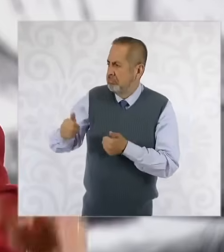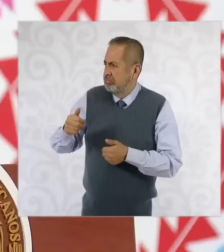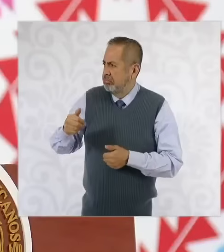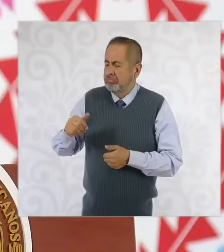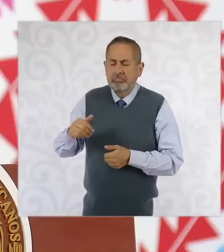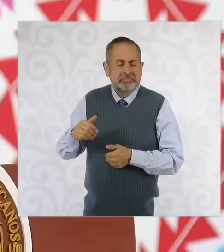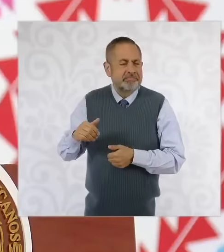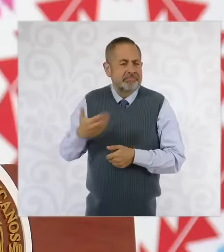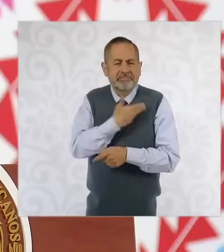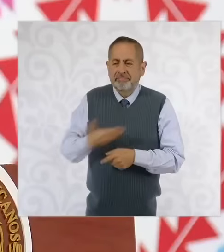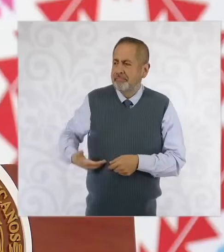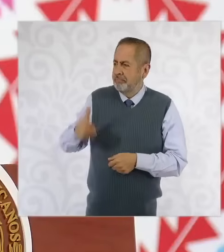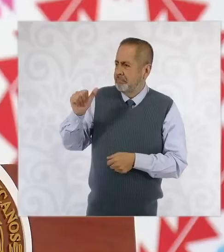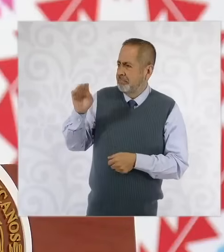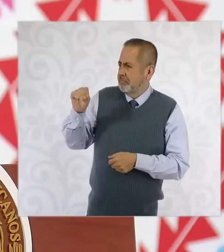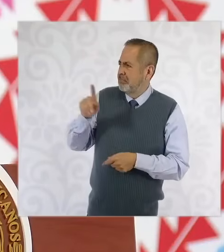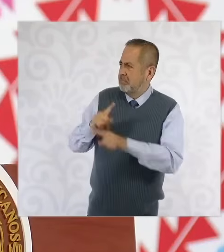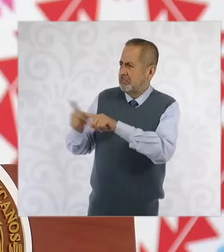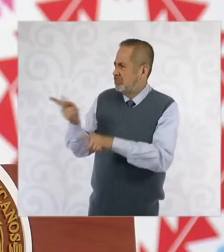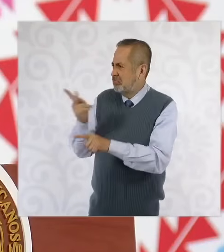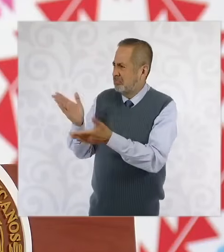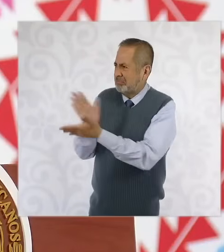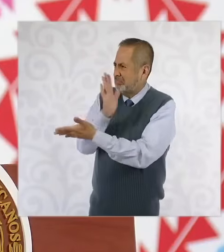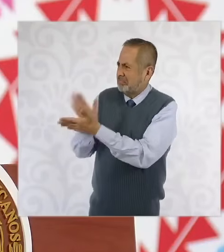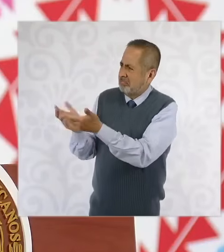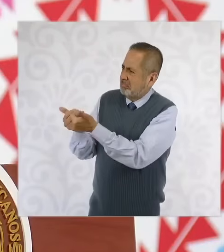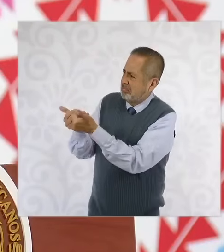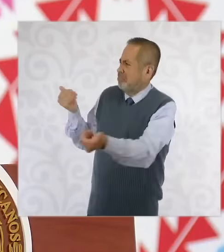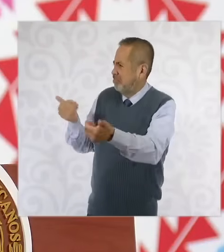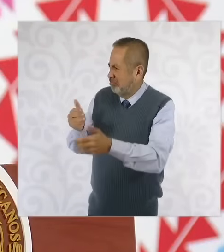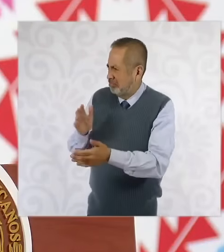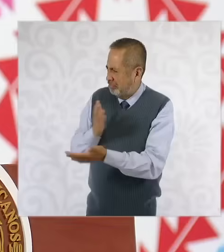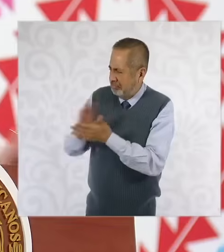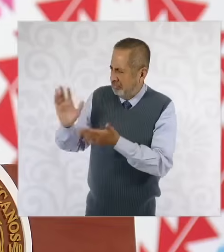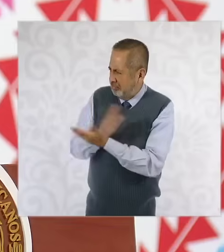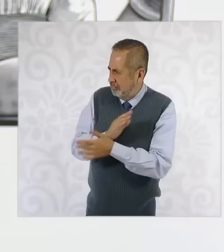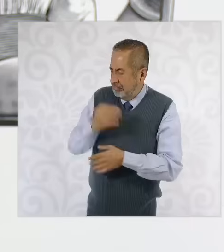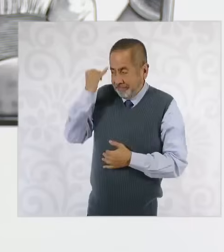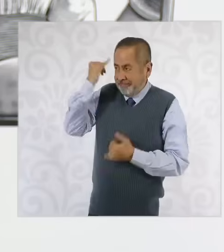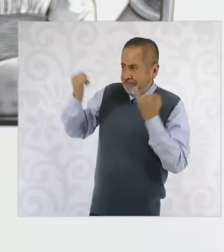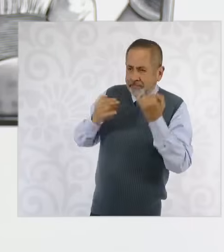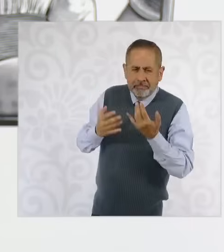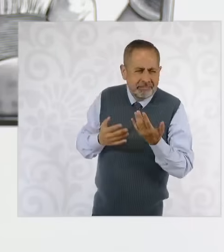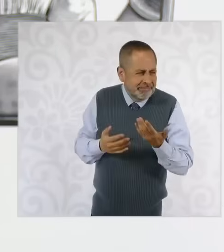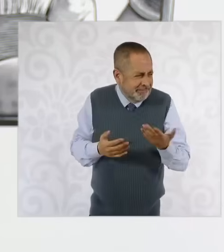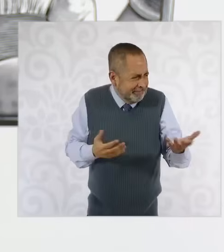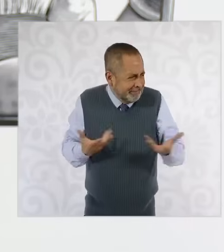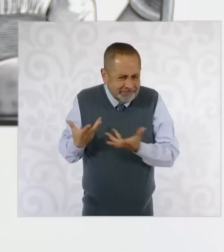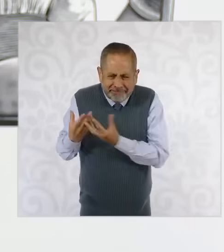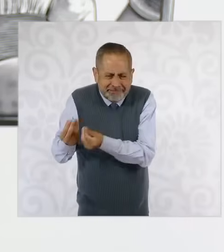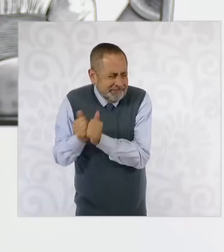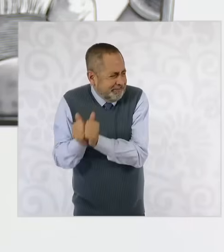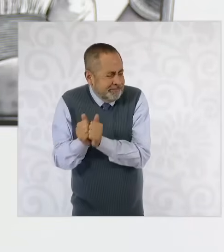ilusión pero si venimos del mismo movimiento del mismo